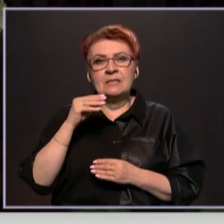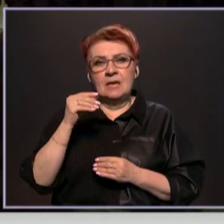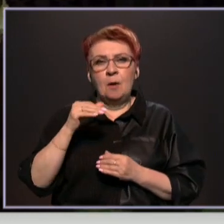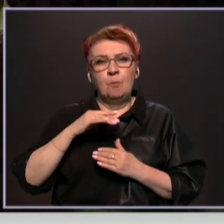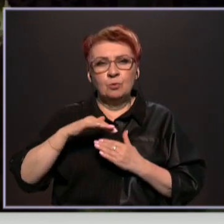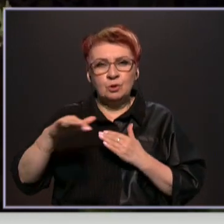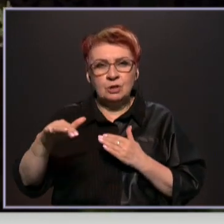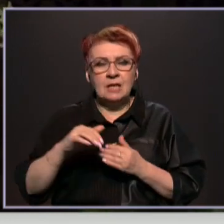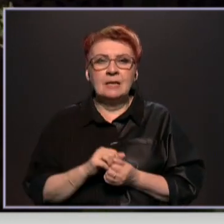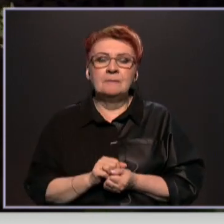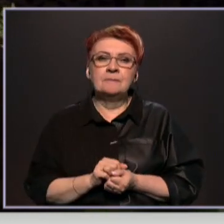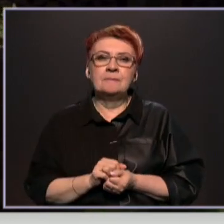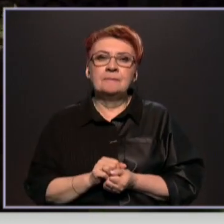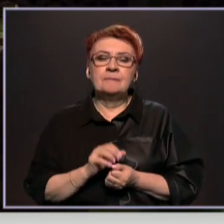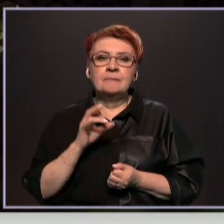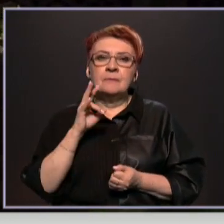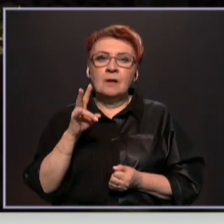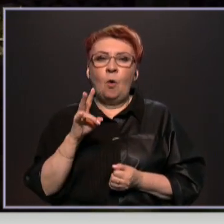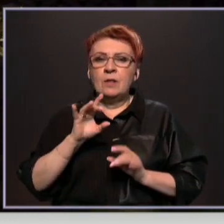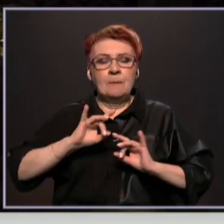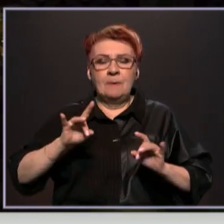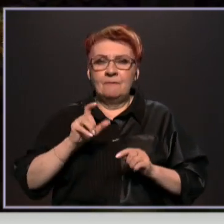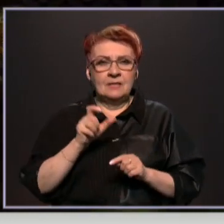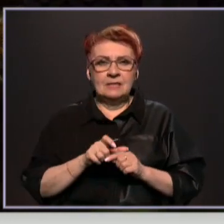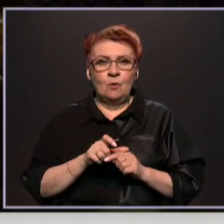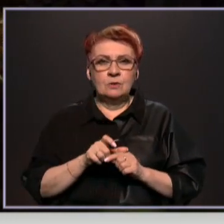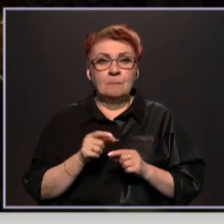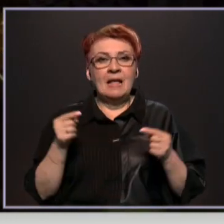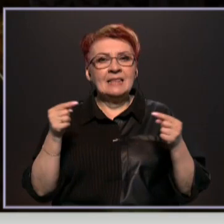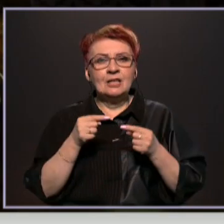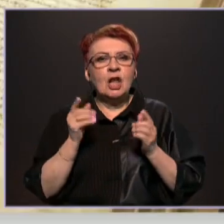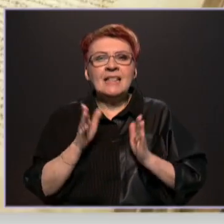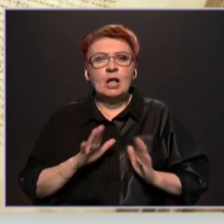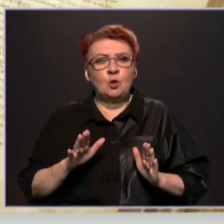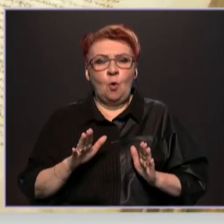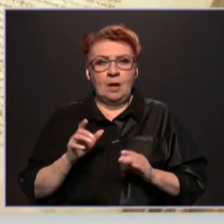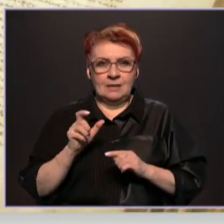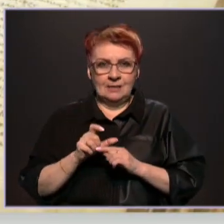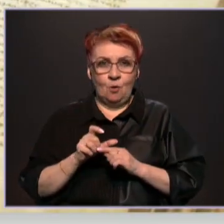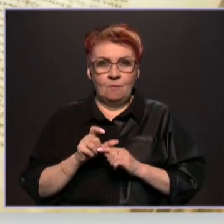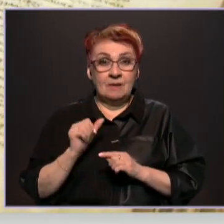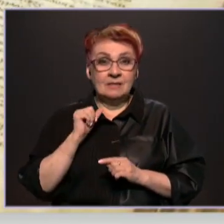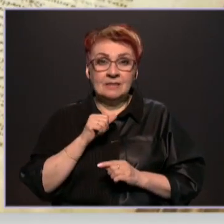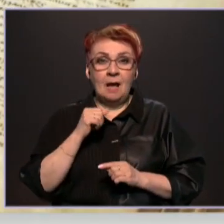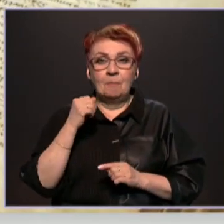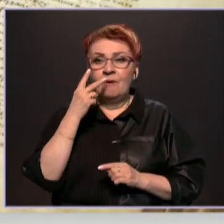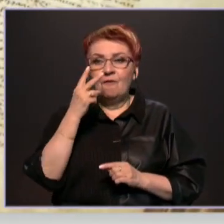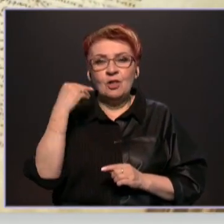многие духовные Дары он не проповедовал словом Точнее не только им сам его внешний вид сияние